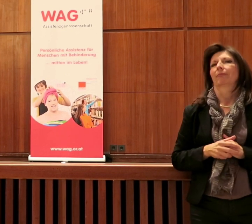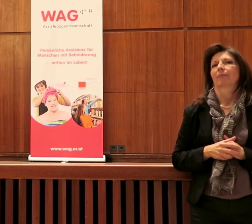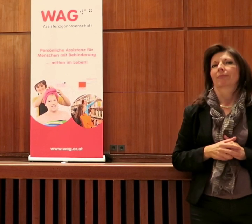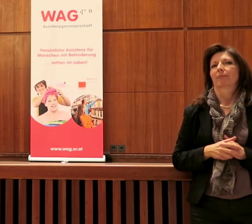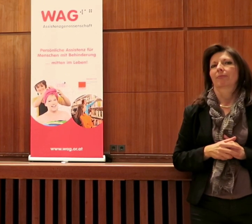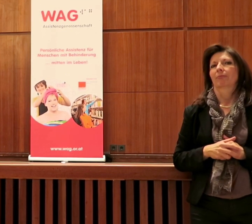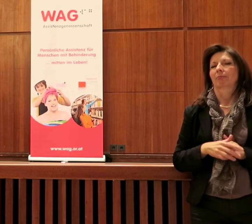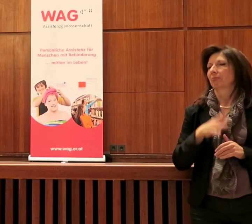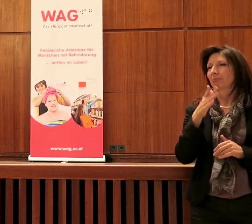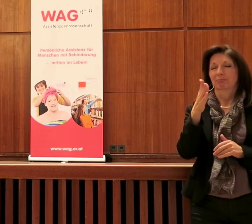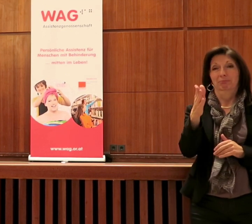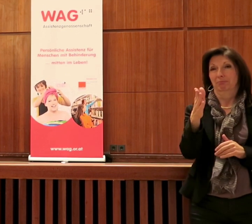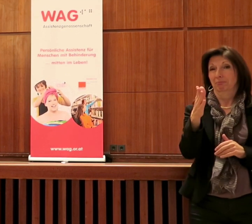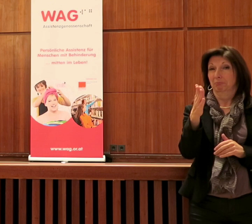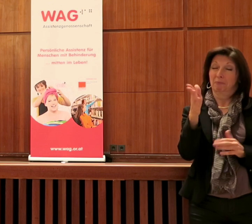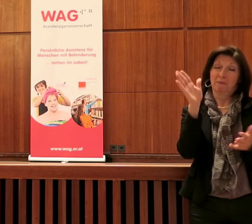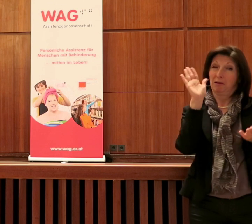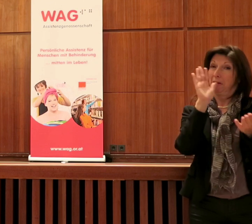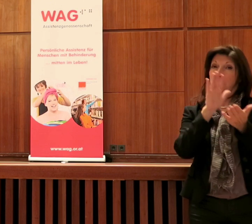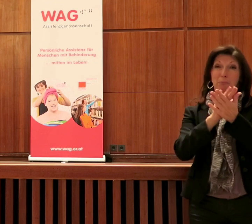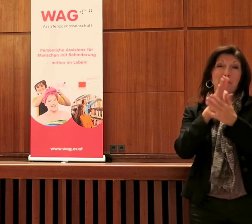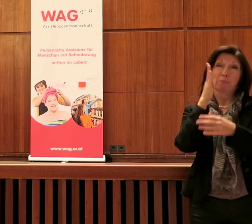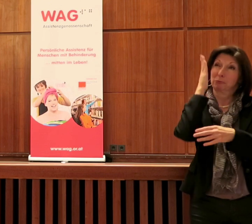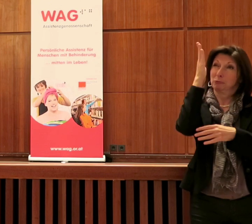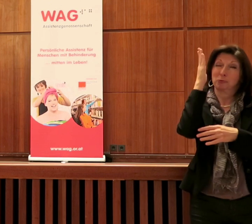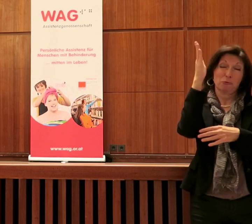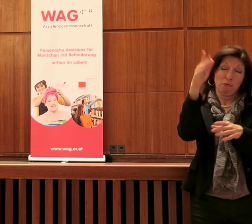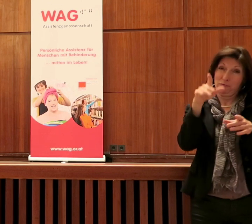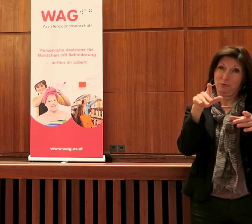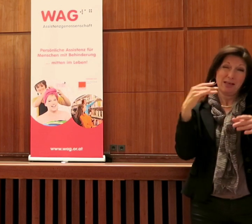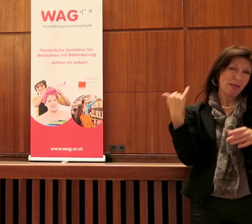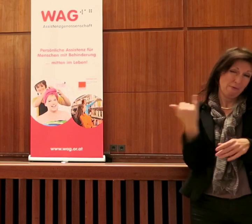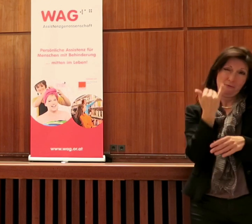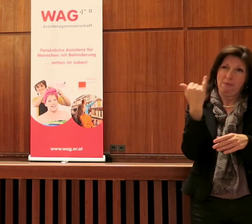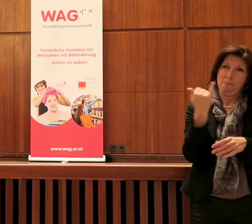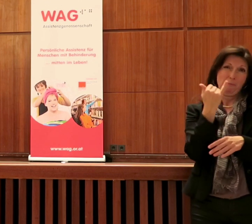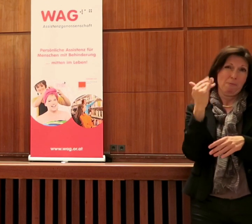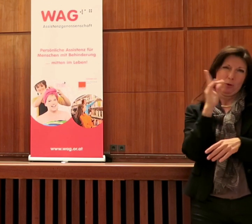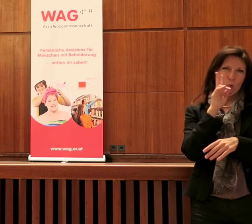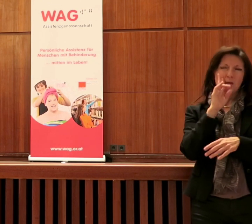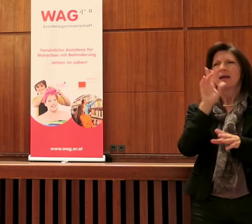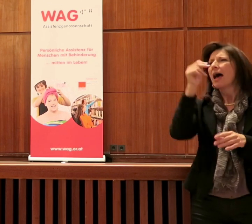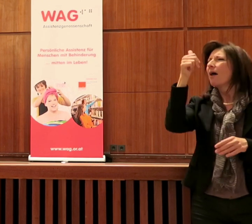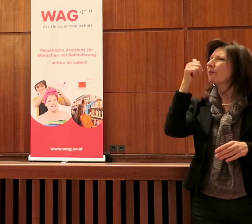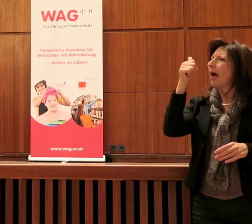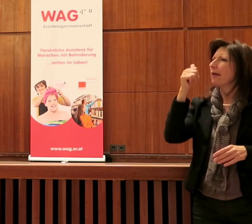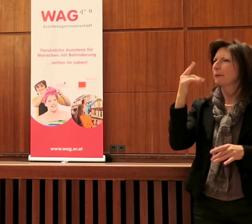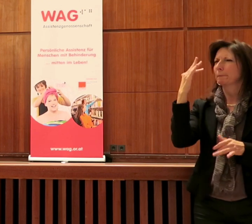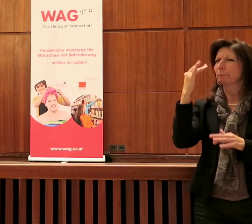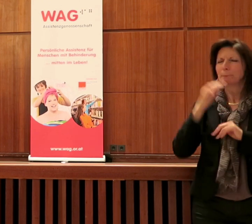Wird ein ewiges Mysterium bleiben. Eine Frage, welche man sehr oft gestellt bekommt: Warum haben Sie keinen Blindenhund?